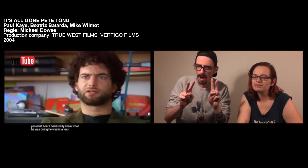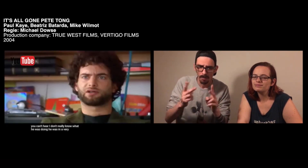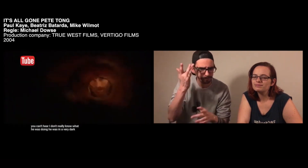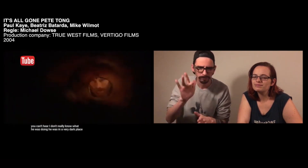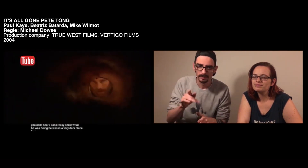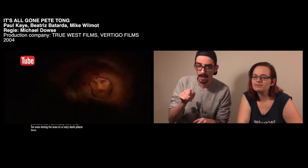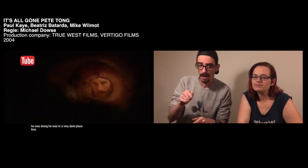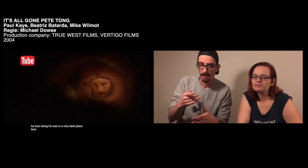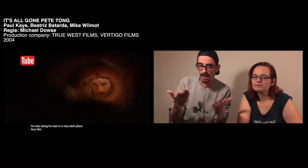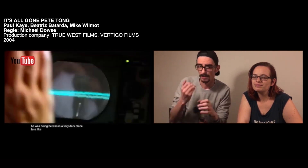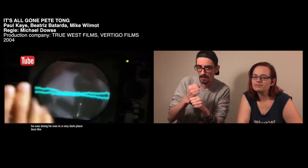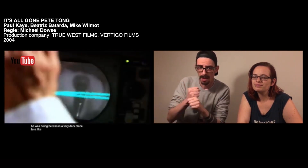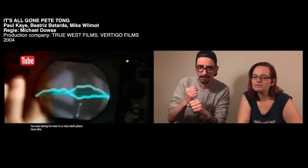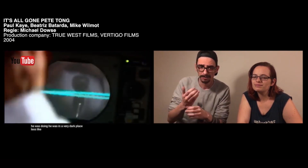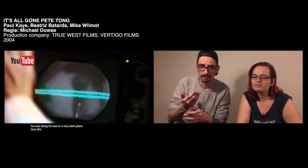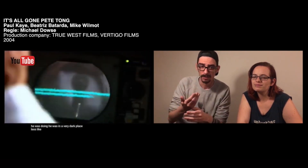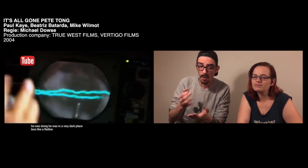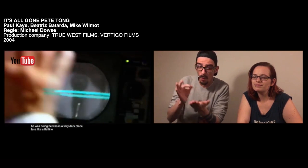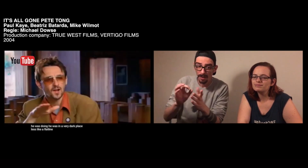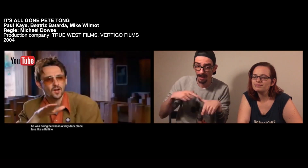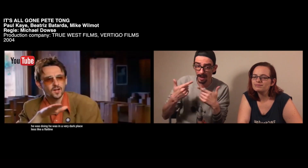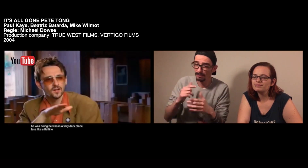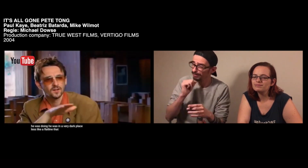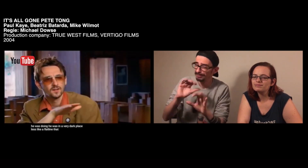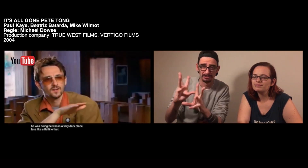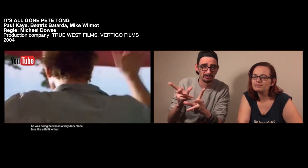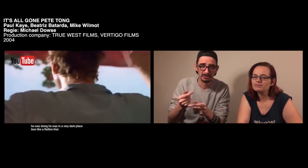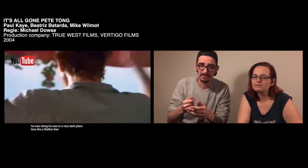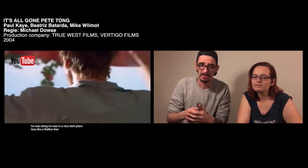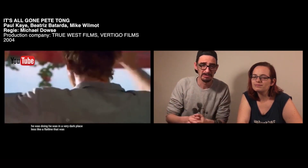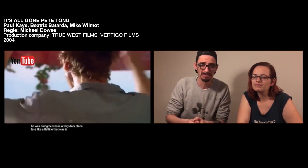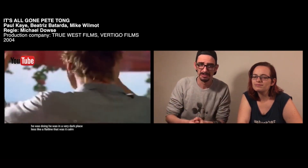[Ich weiß nicht wirklich, was er getan hat] [Er befand sich an einem sehr dunklen Ort.]